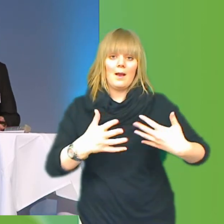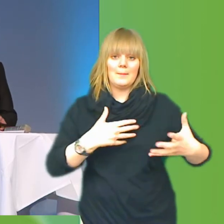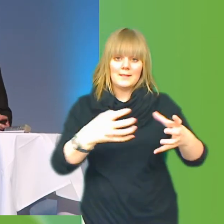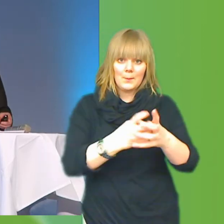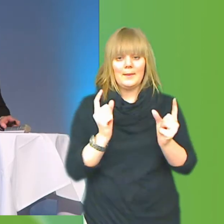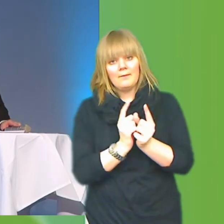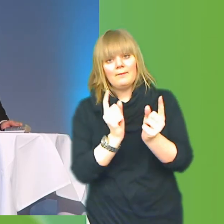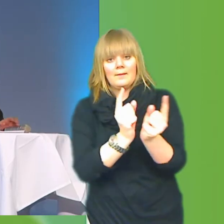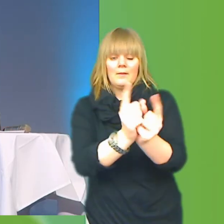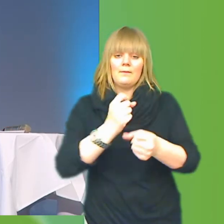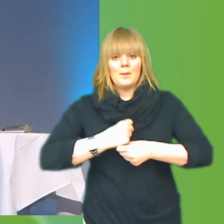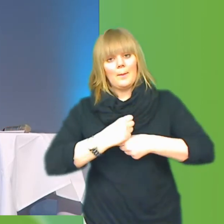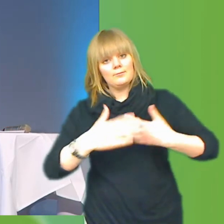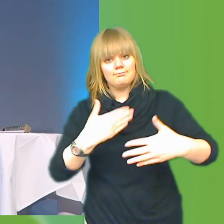vidare. Vi har plockat fram information